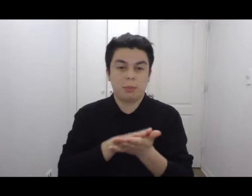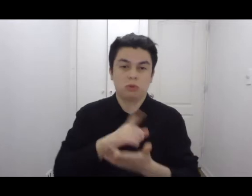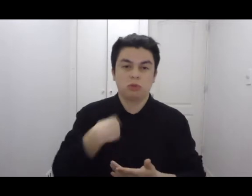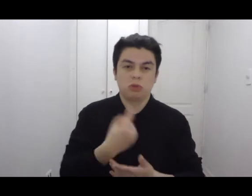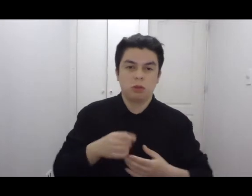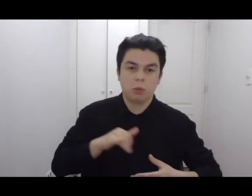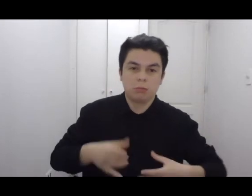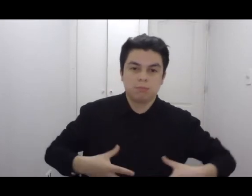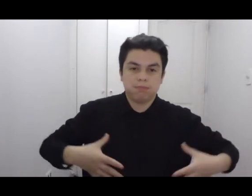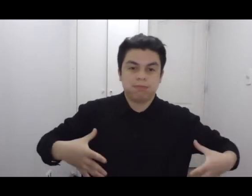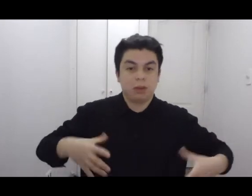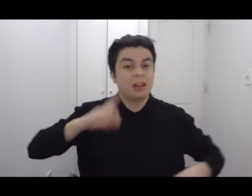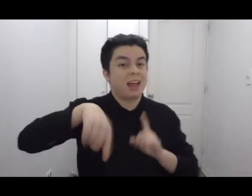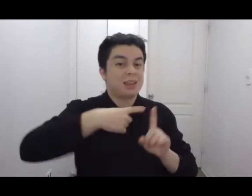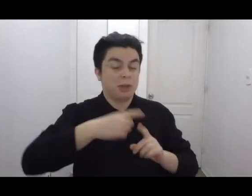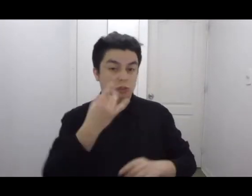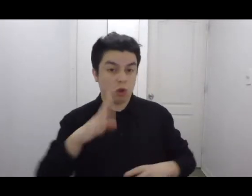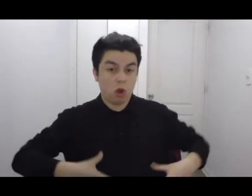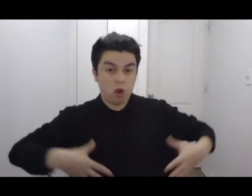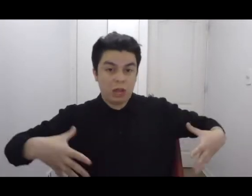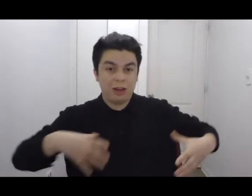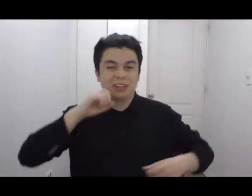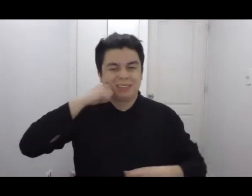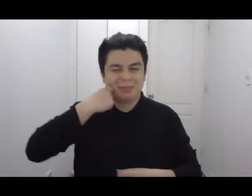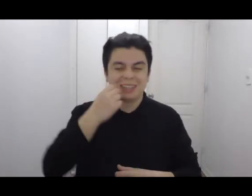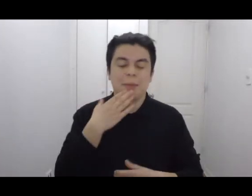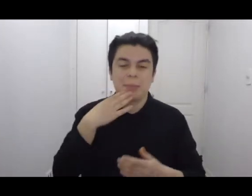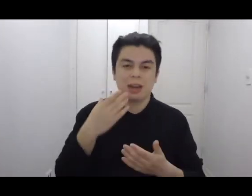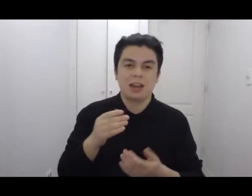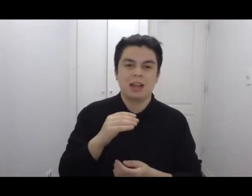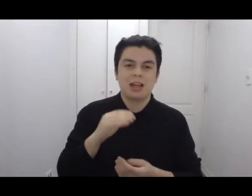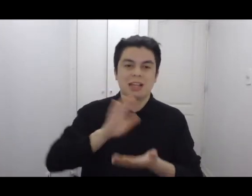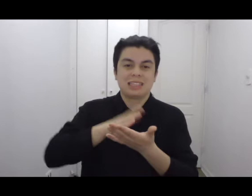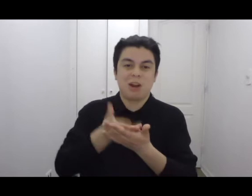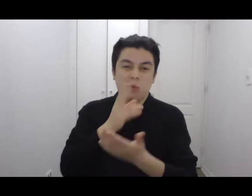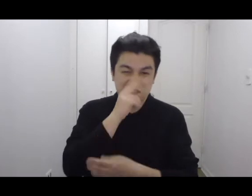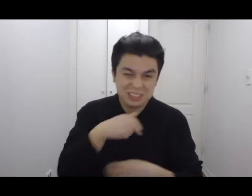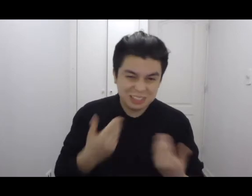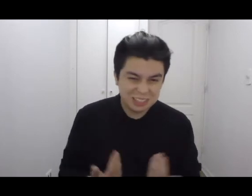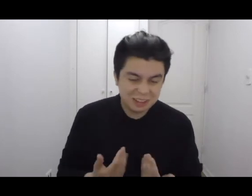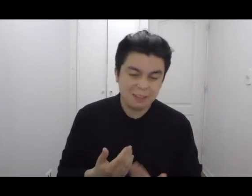que engordar es no estar saludable, entonces